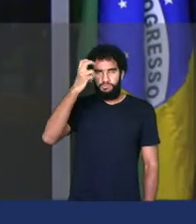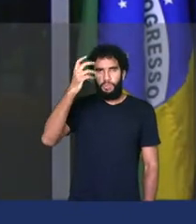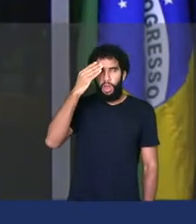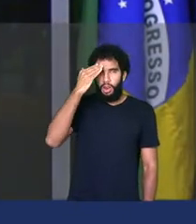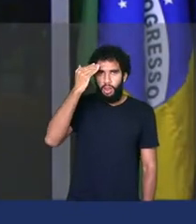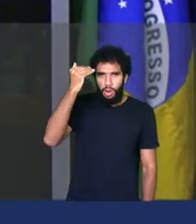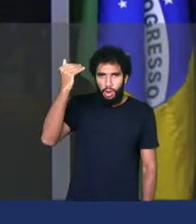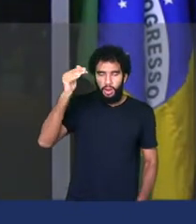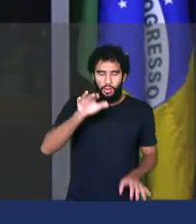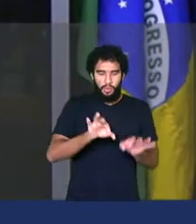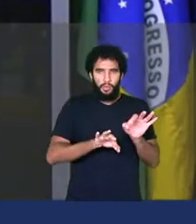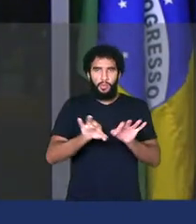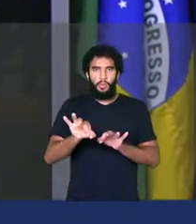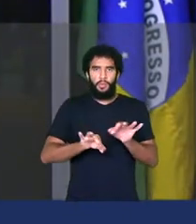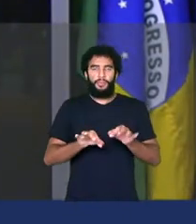SABEDORIA MONTOU UM